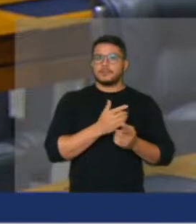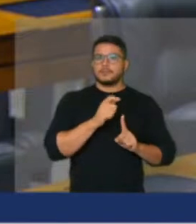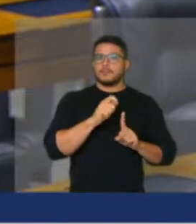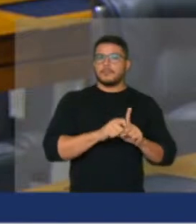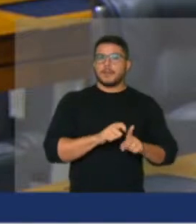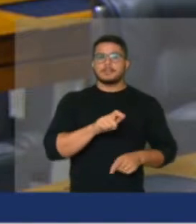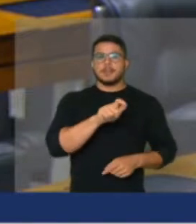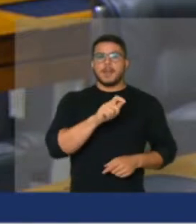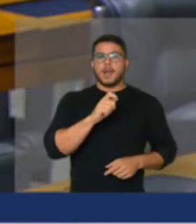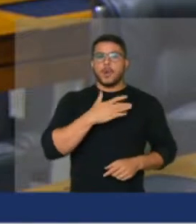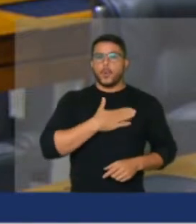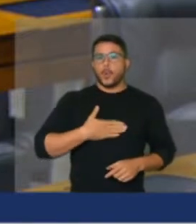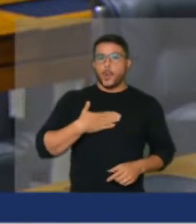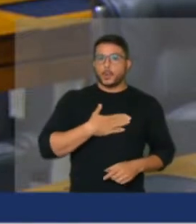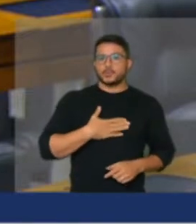NENHUMA AVALIAÇÃO. E NÓS ENTENDEMOS QUE NÃO HÁ